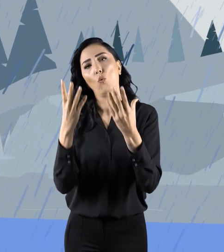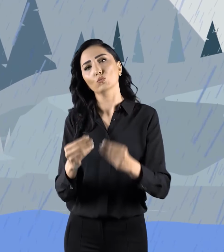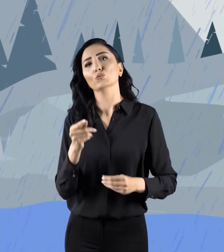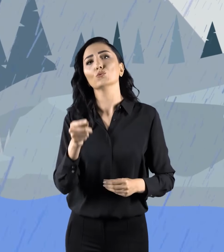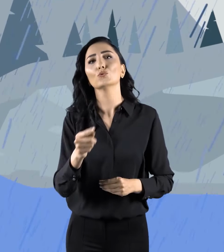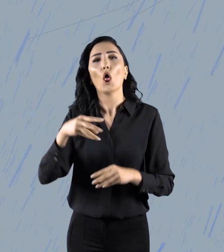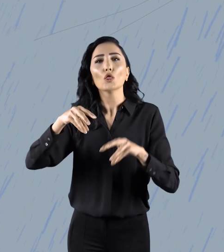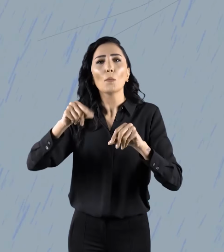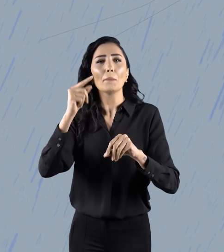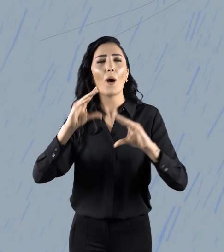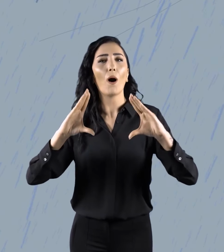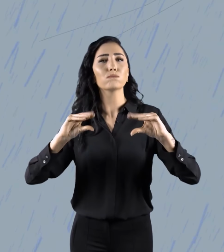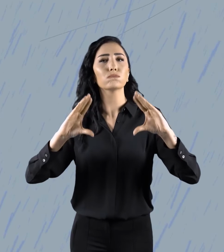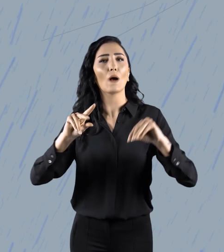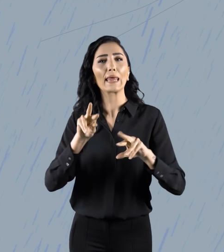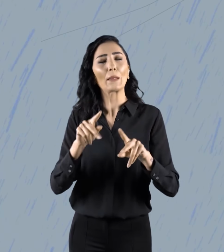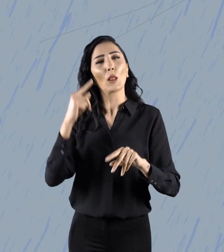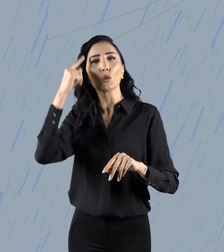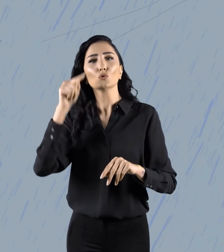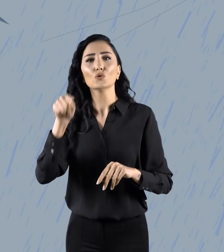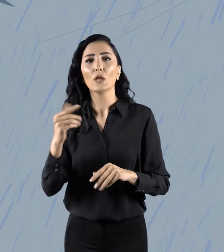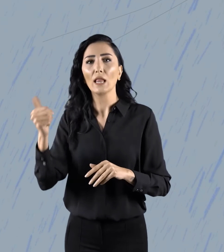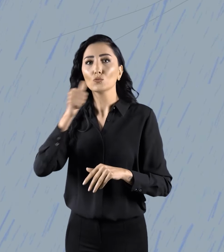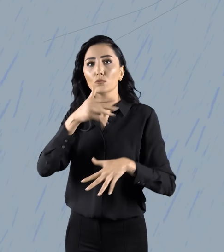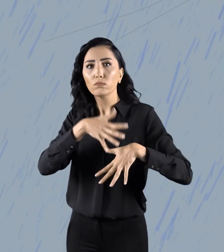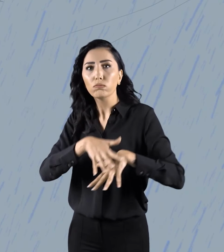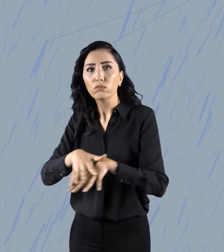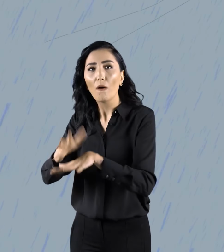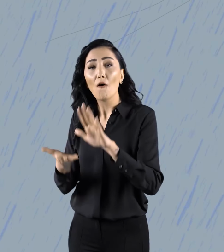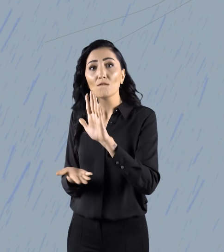Toprağı bir sünger olarak düşündüğümüzde gelen su miktarı fazla olursa